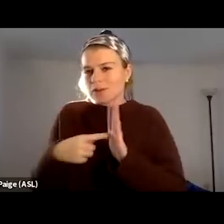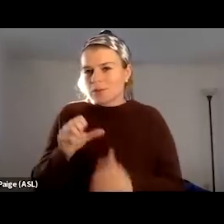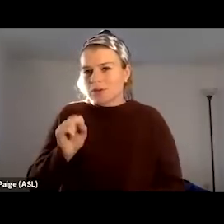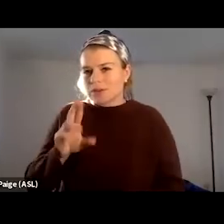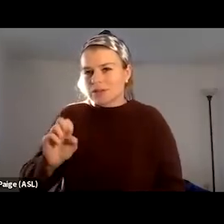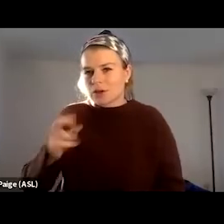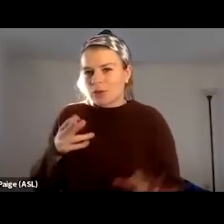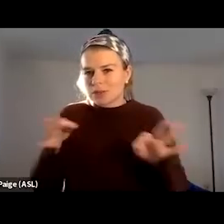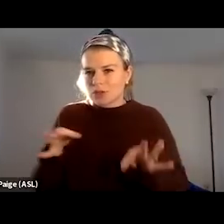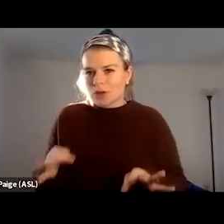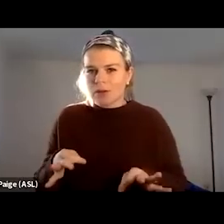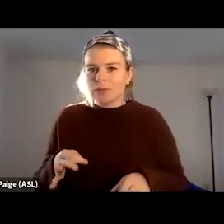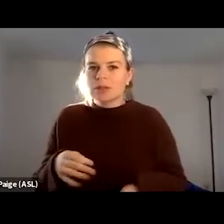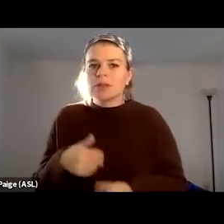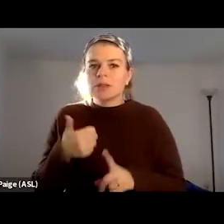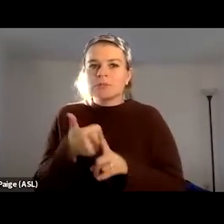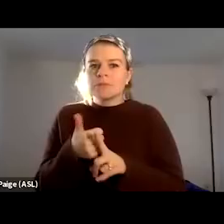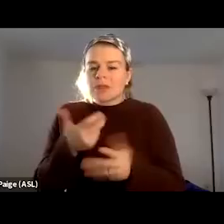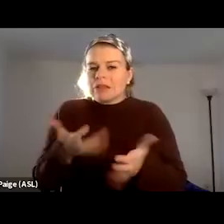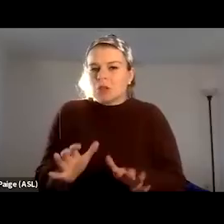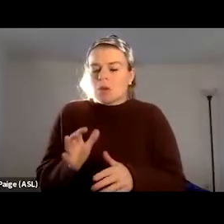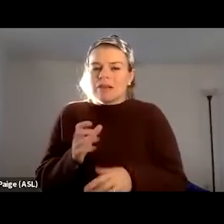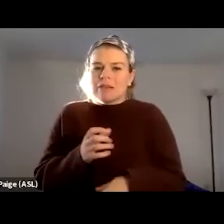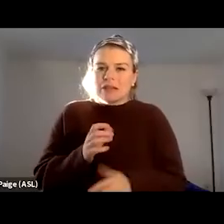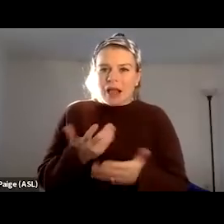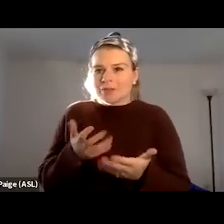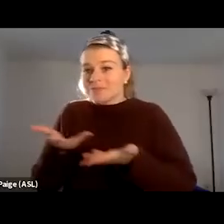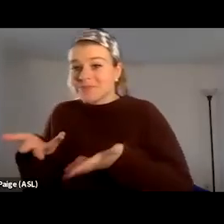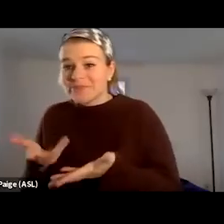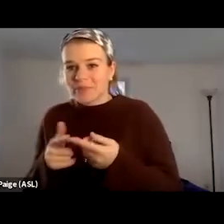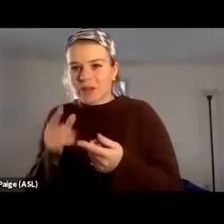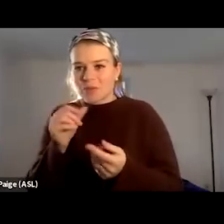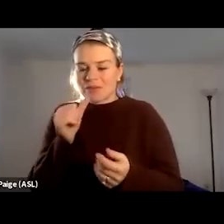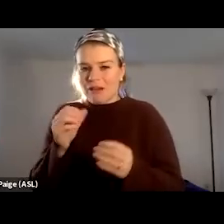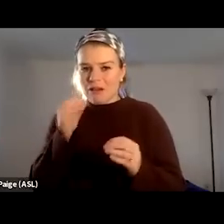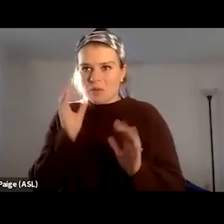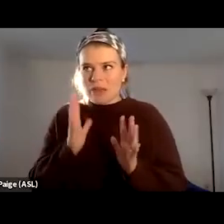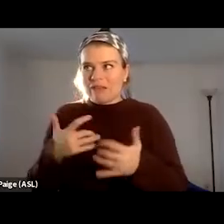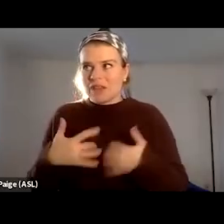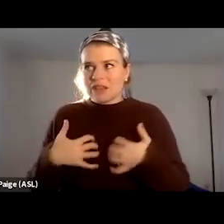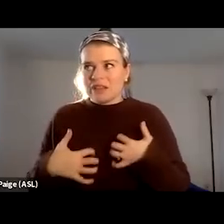no imponerse a los no indigentes ya que la presencia de una persona sin hogar incomodaba a la gente.